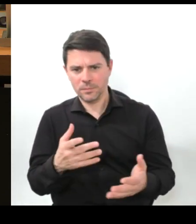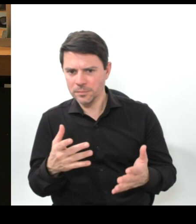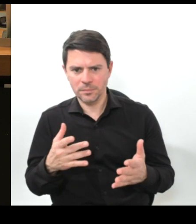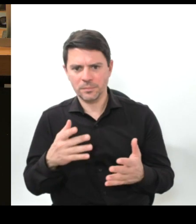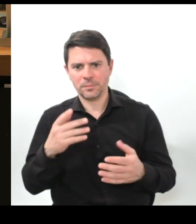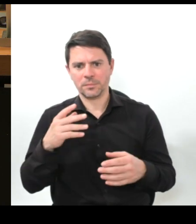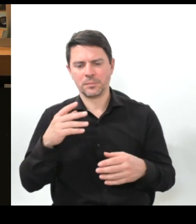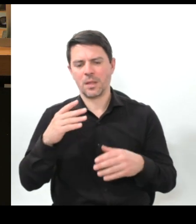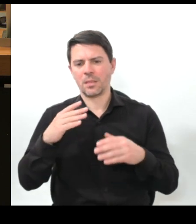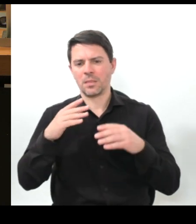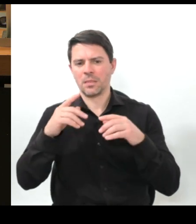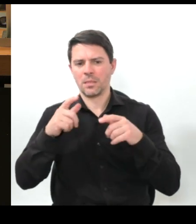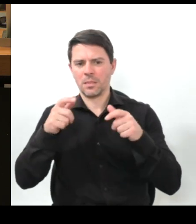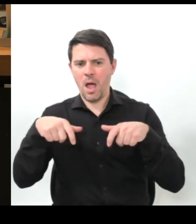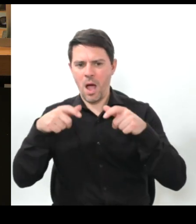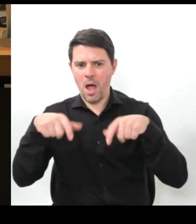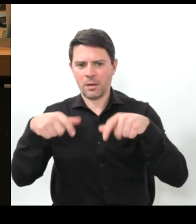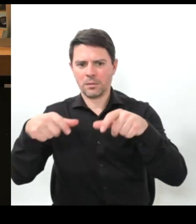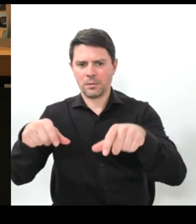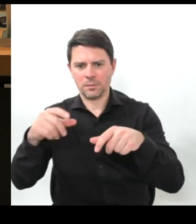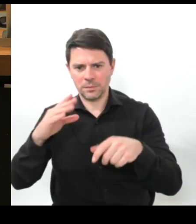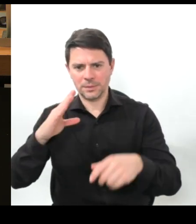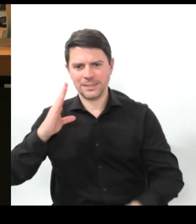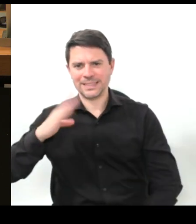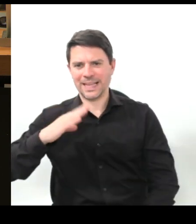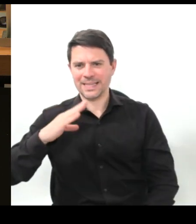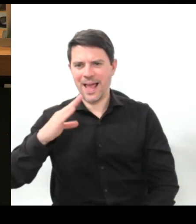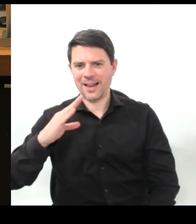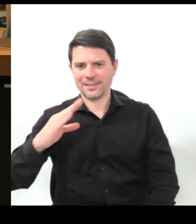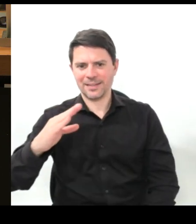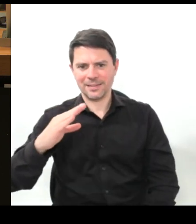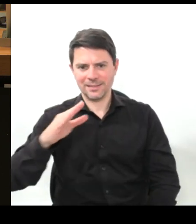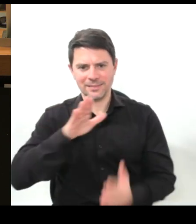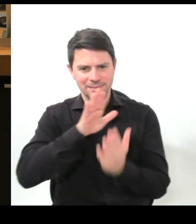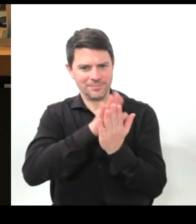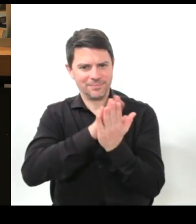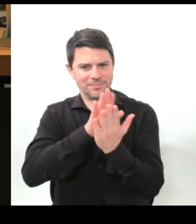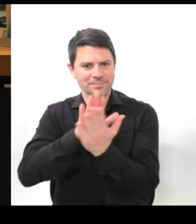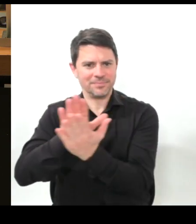Denk mal an und vom Gedanken, den Denkmalschutz auszuhöhlen und grüner Ideologie zu unterwerfen.